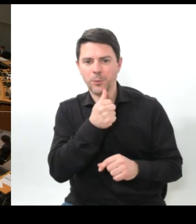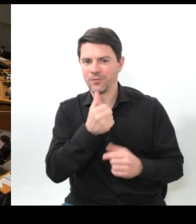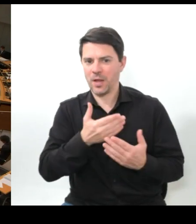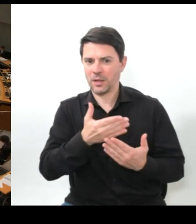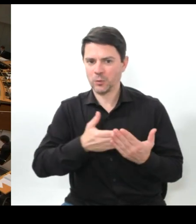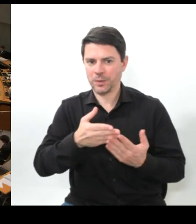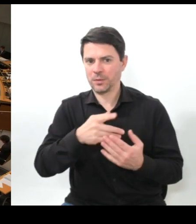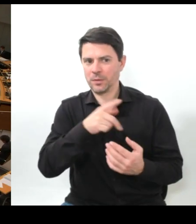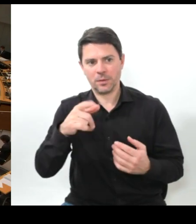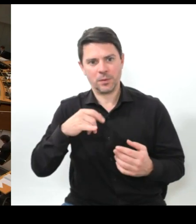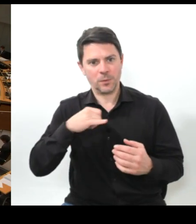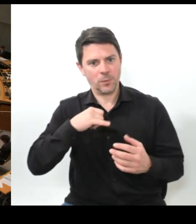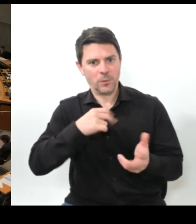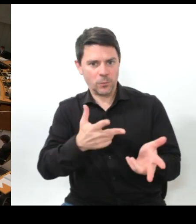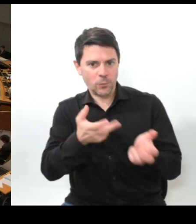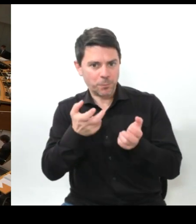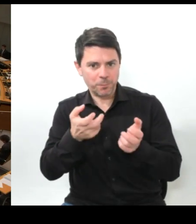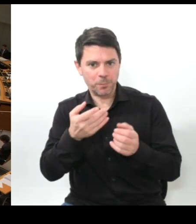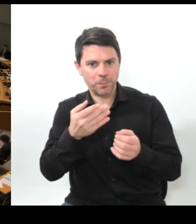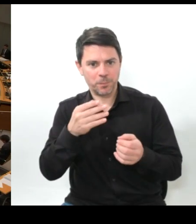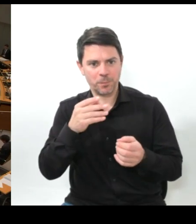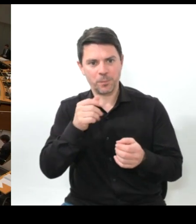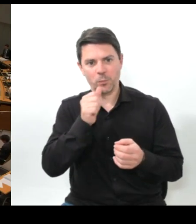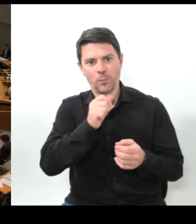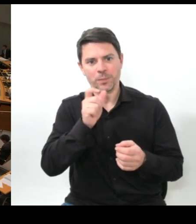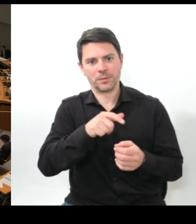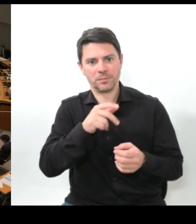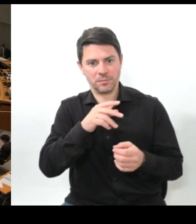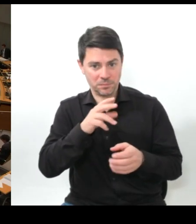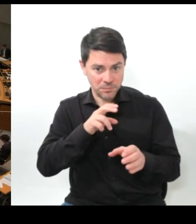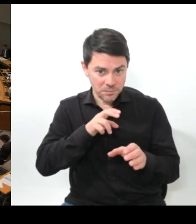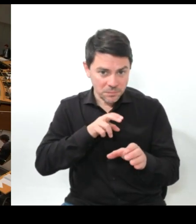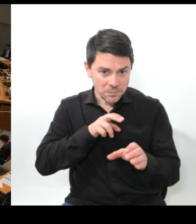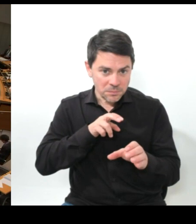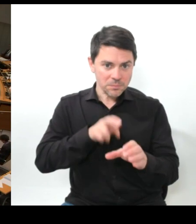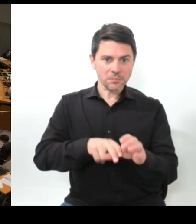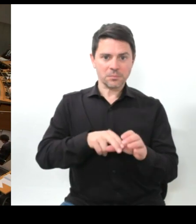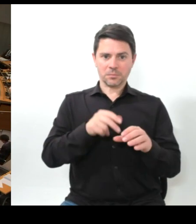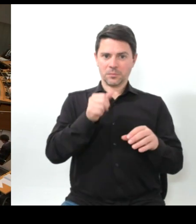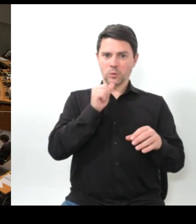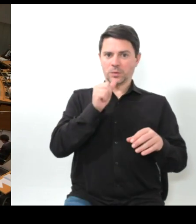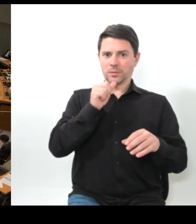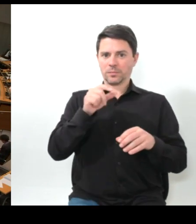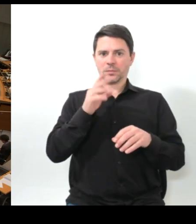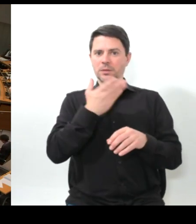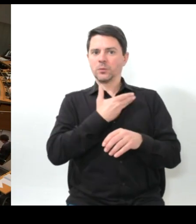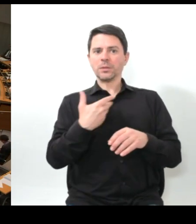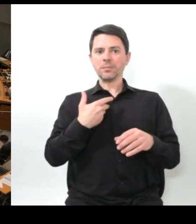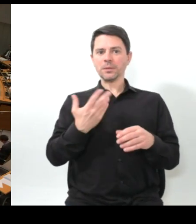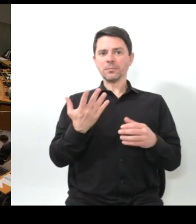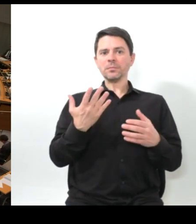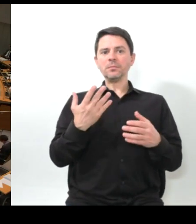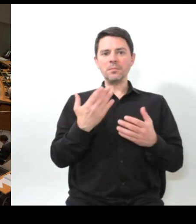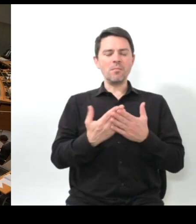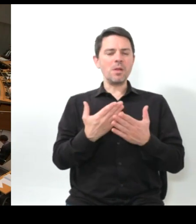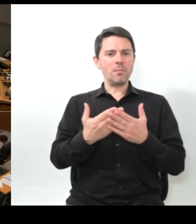über die Förderung von Gesundheitsfachberufsausbildung hat die Koalition einen guten und stringenten Weg beschritten, Schulgeldsfreiheit in den Gesundheitsberufen